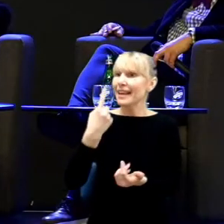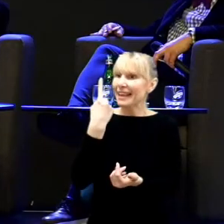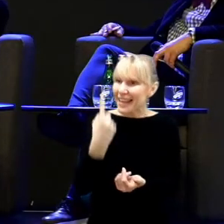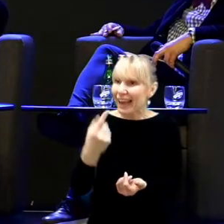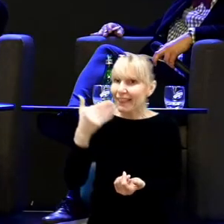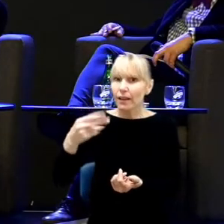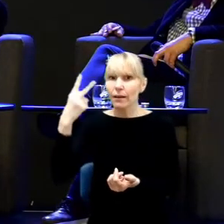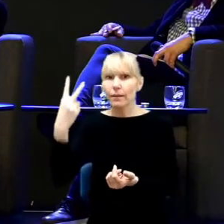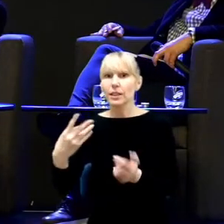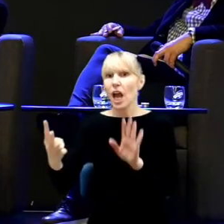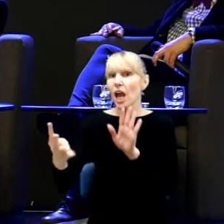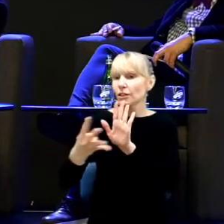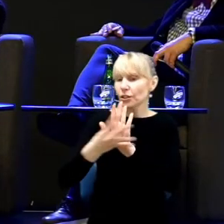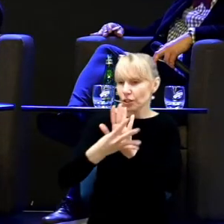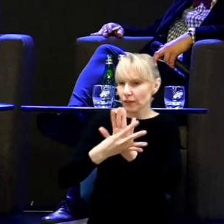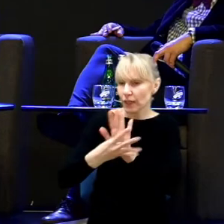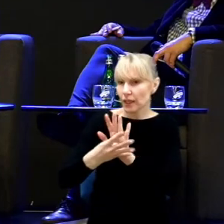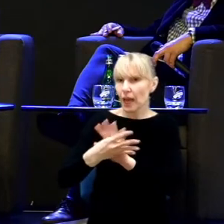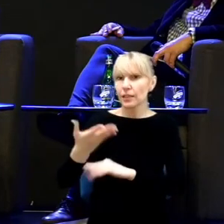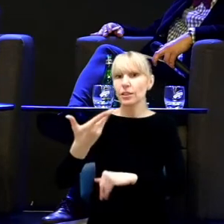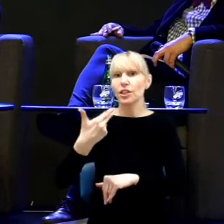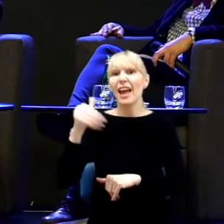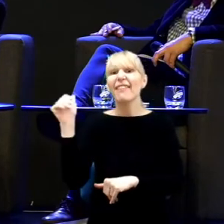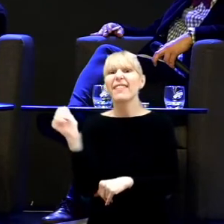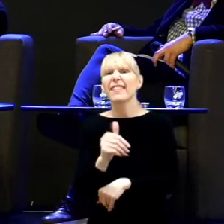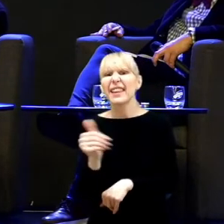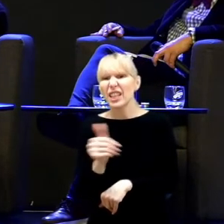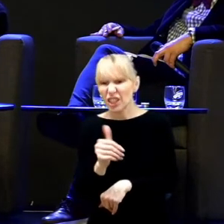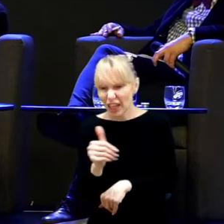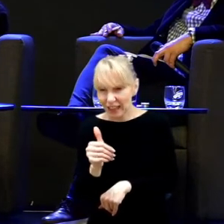Chwila, mieszkania to jest problem.